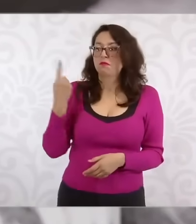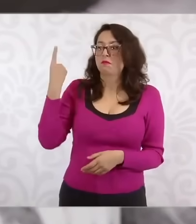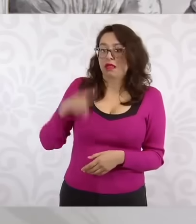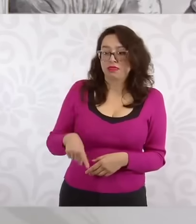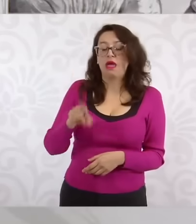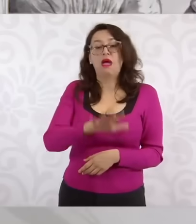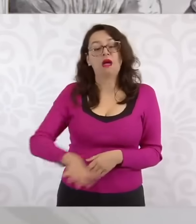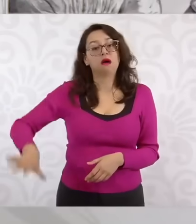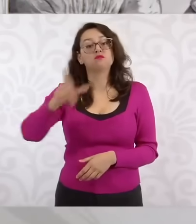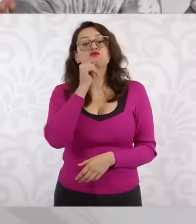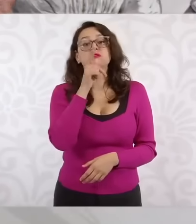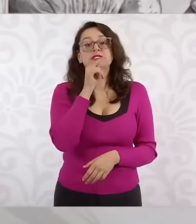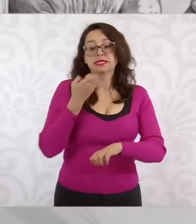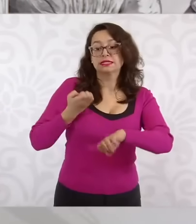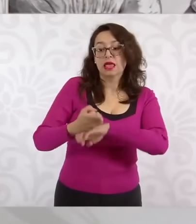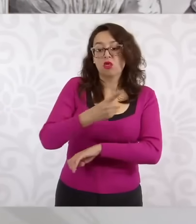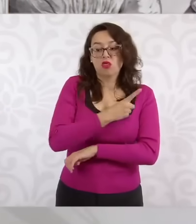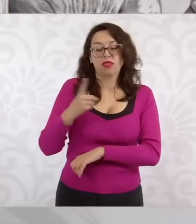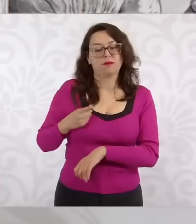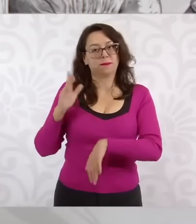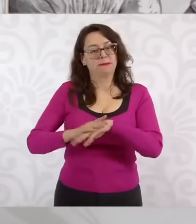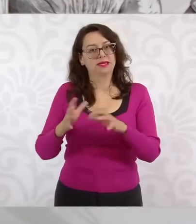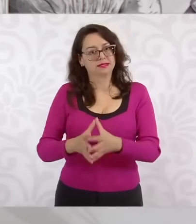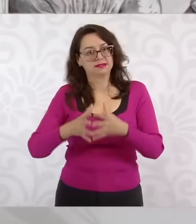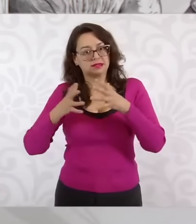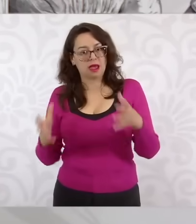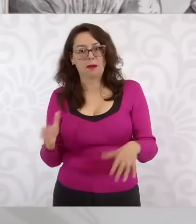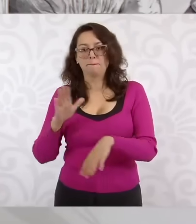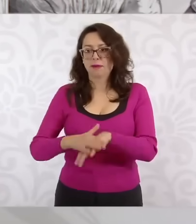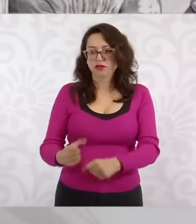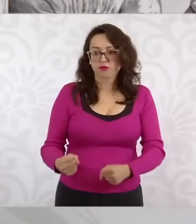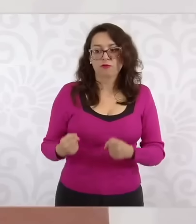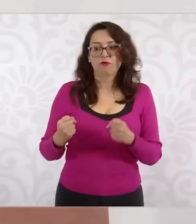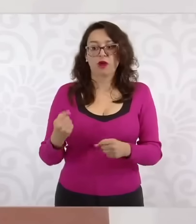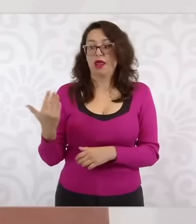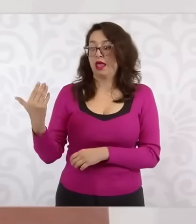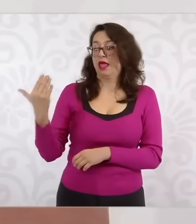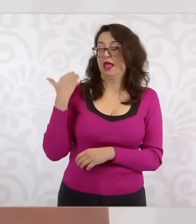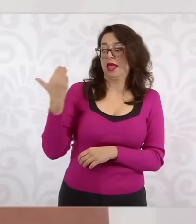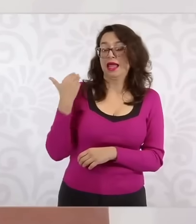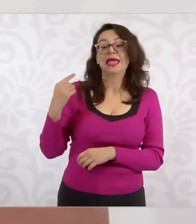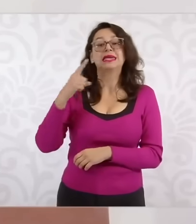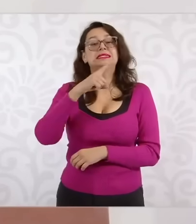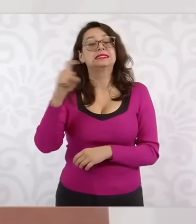estatal. Recordemos que hace unos meses de se donaron 100 patrullas de la policía de